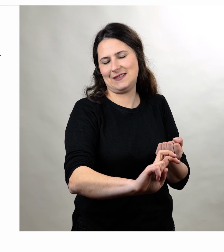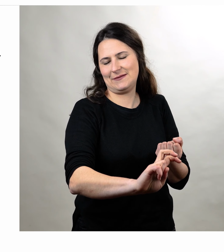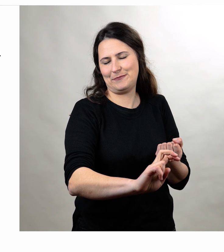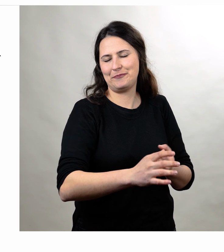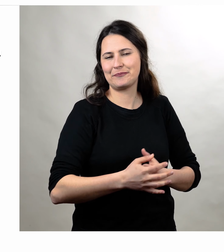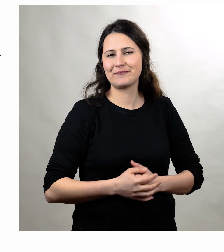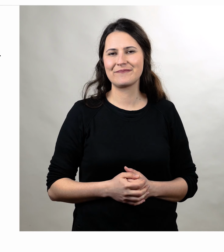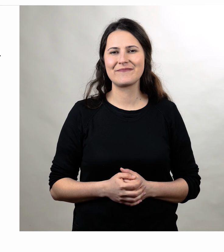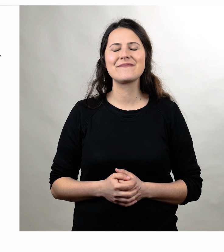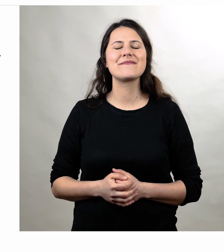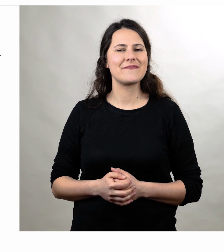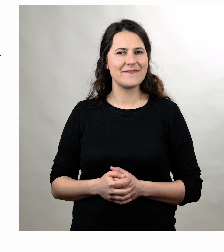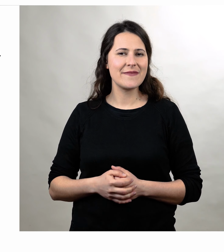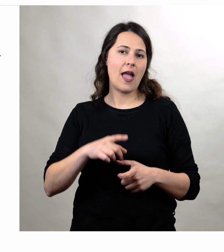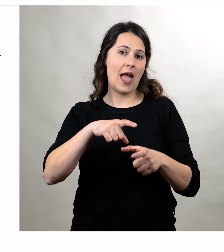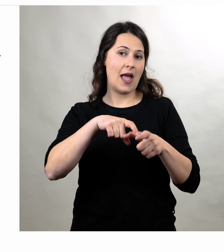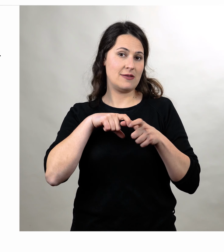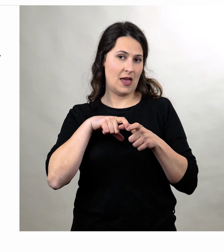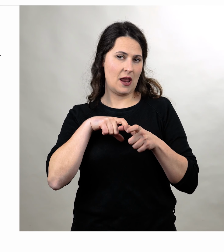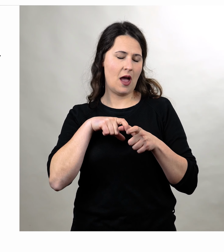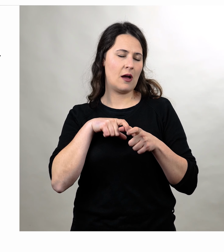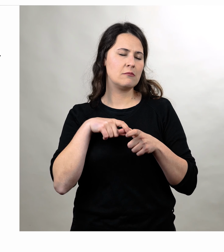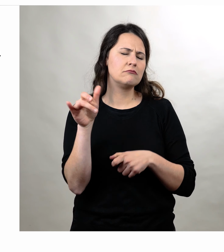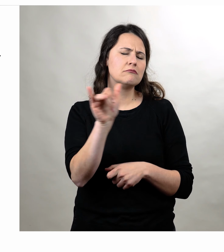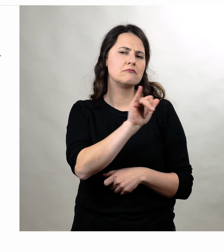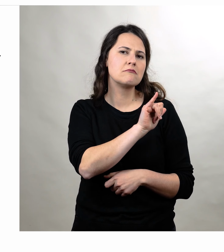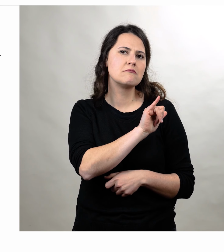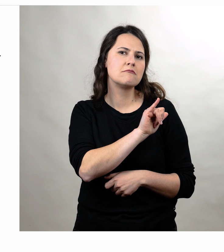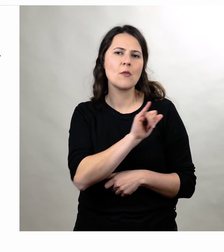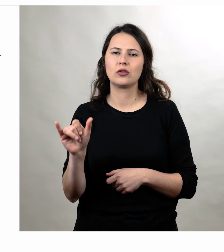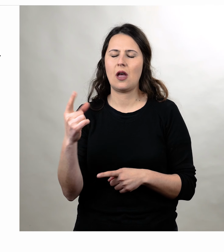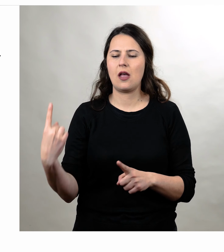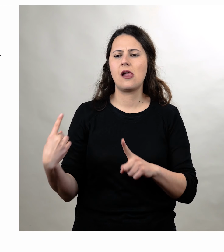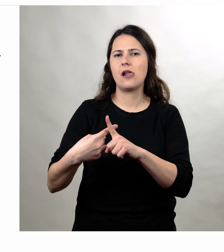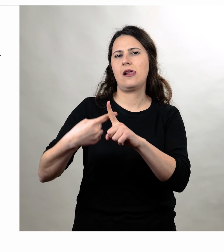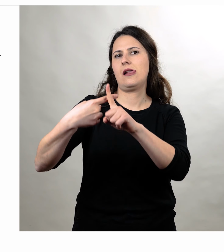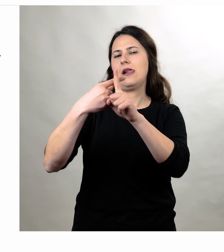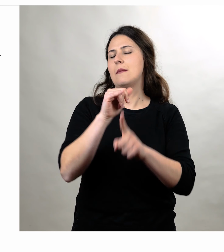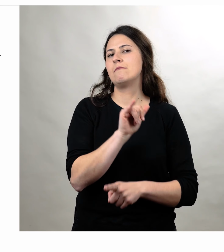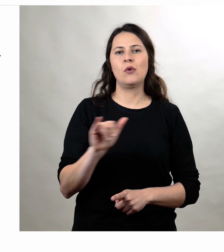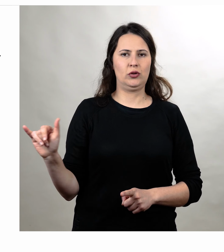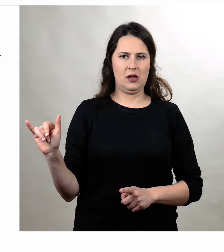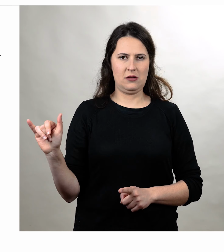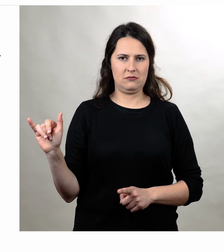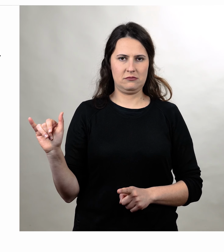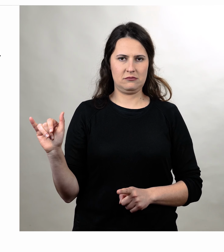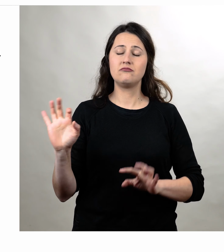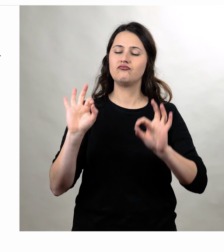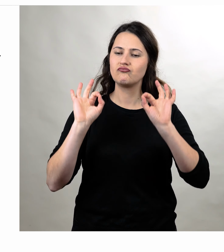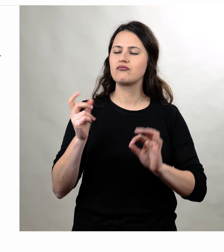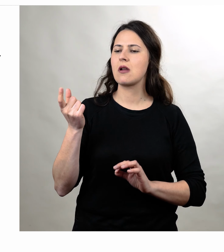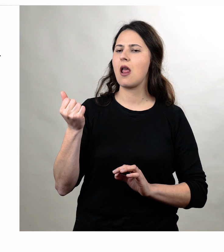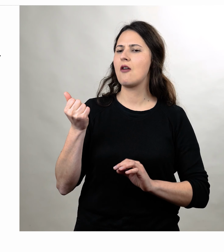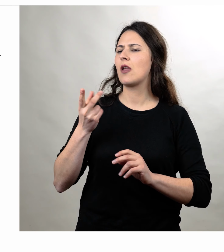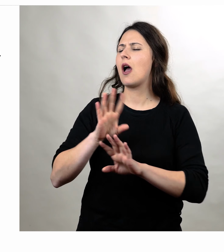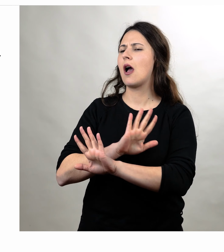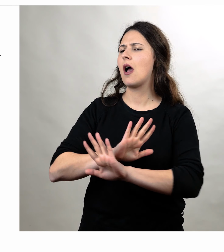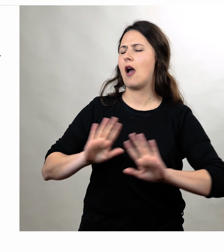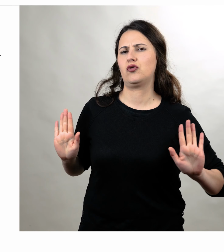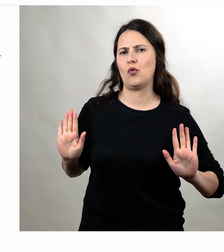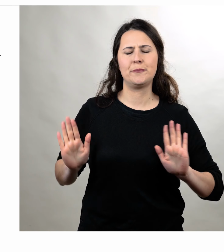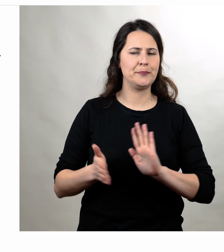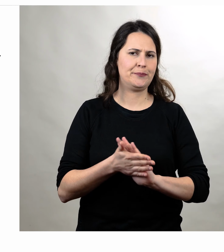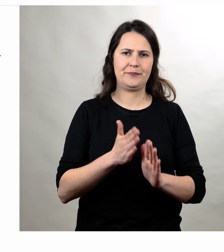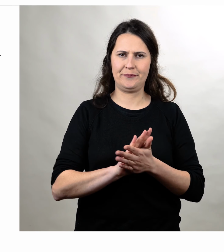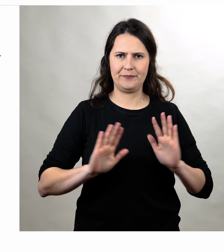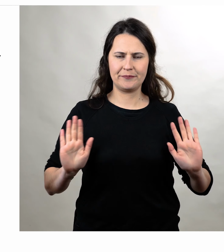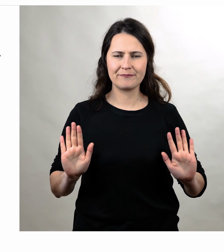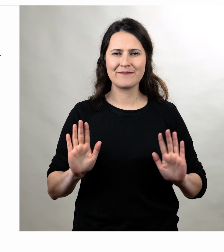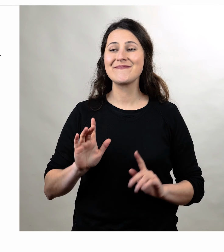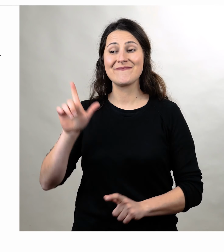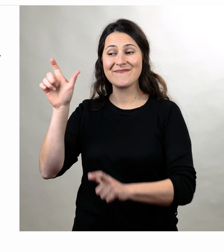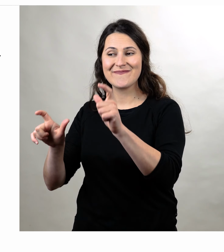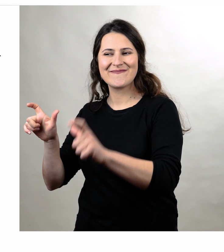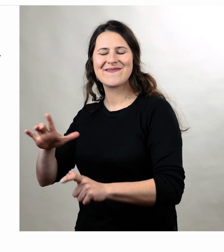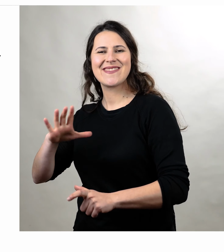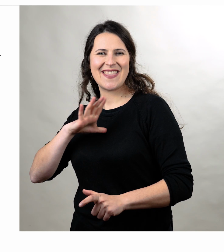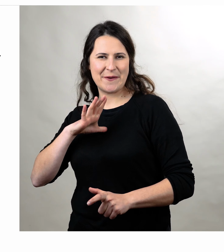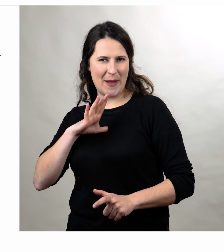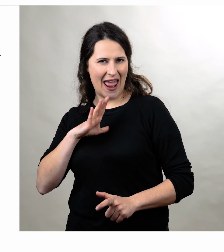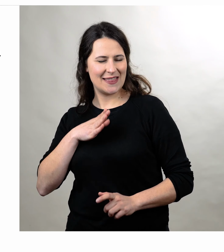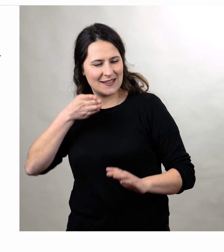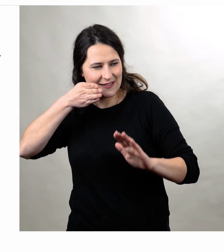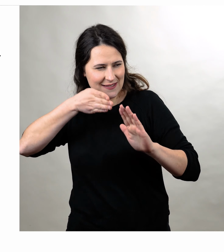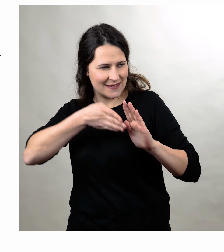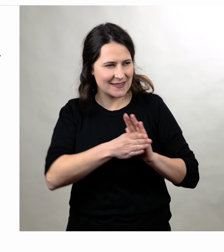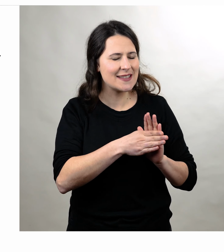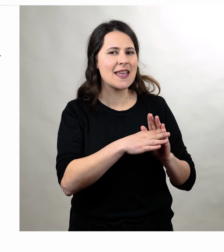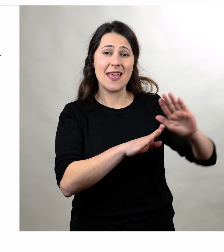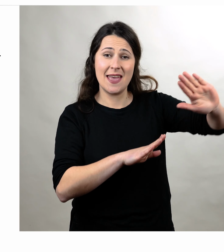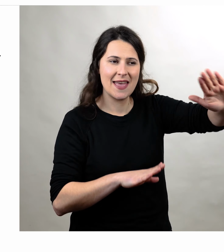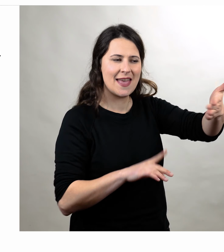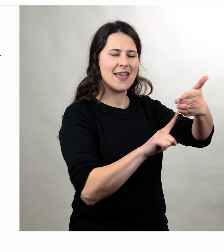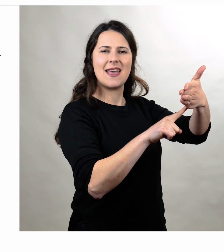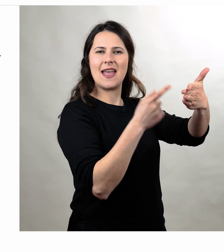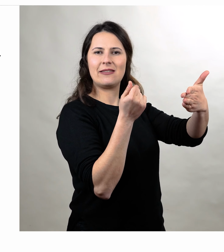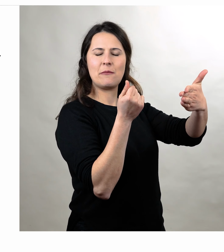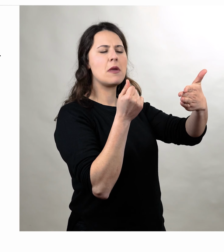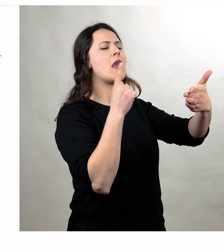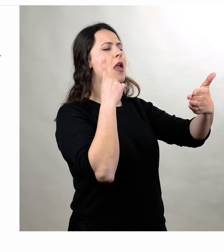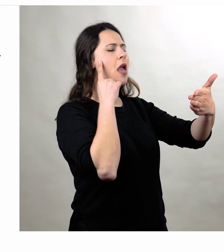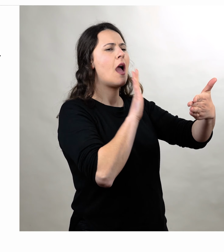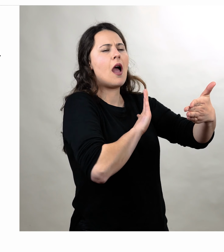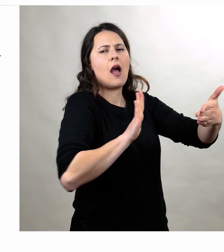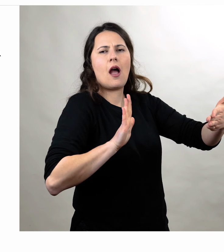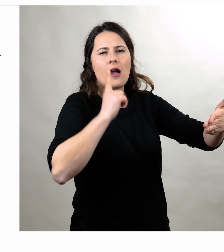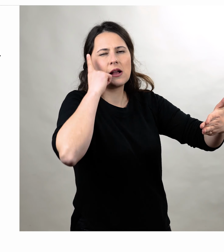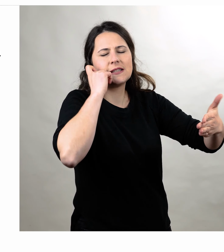Η εταιρεία δεν χρησιμοποιεί ποτέ πρόσθετες χρεώσεις. Οι ταξιδιώτες ξέρουν ακριβώς τι θα πληρώσουν από την αρχή κάθε συναλλαγής.